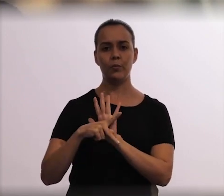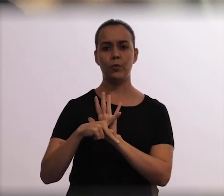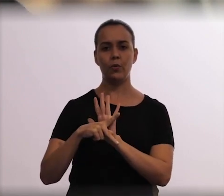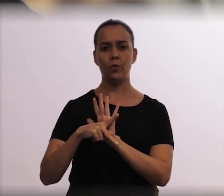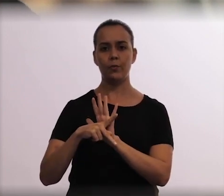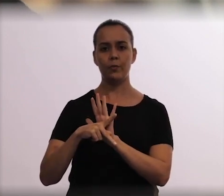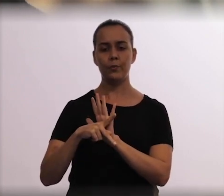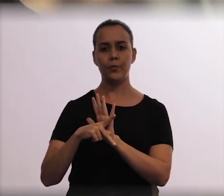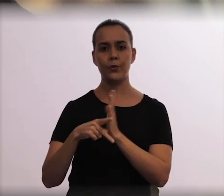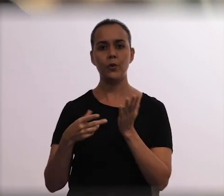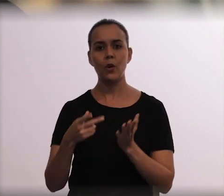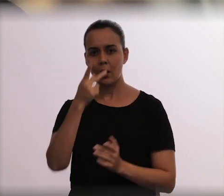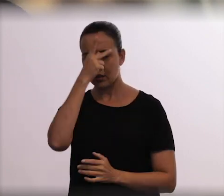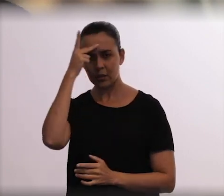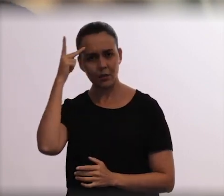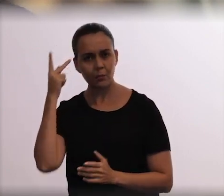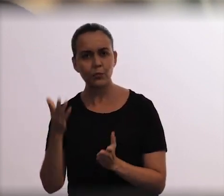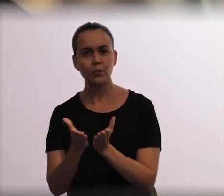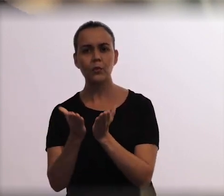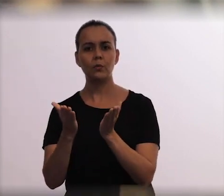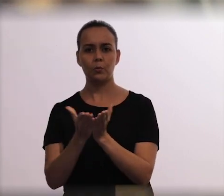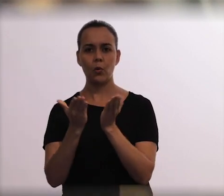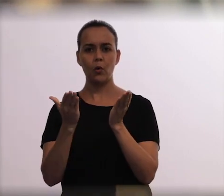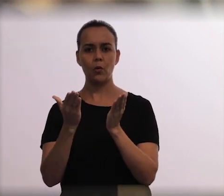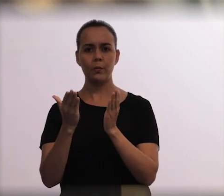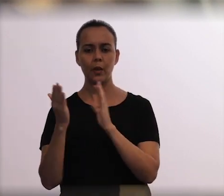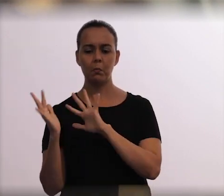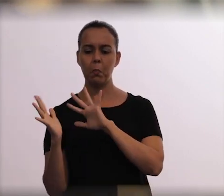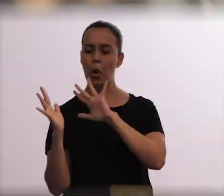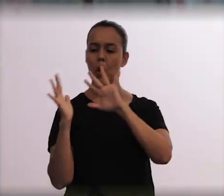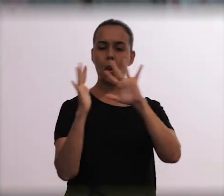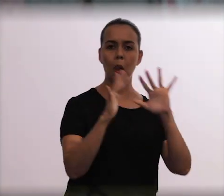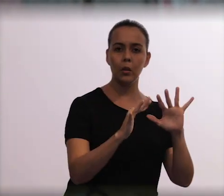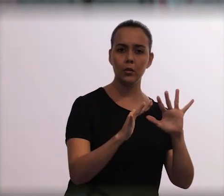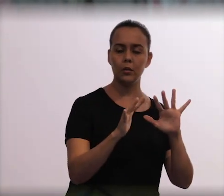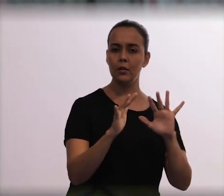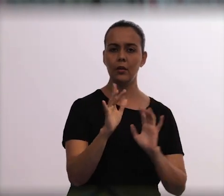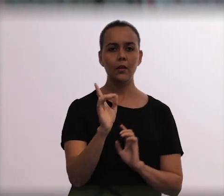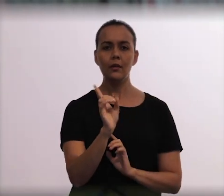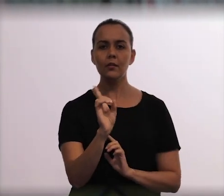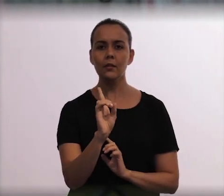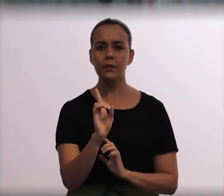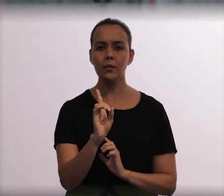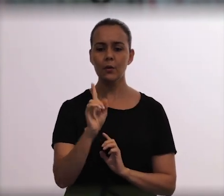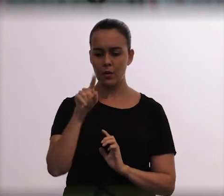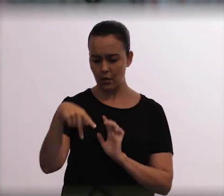A cidade é que auferia condições básicas de produção da existência, e ele simplesmente é obrigado a se colocar na posição